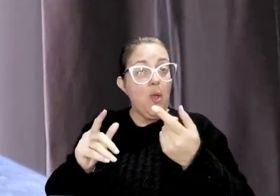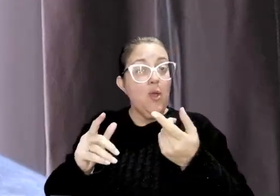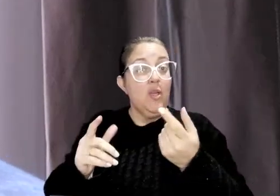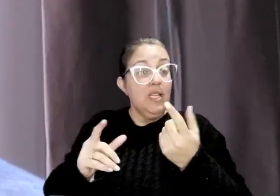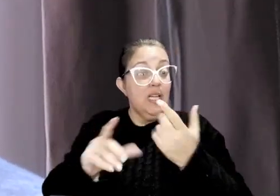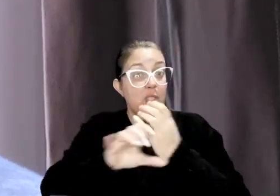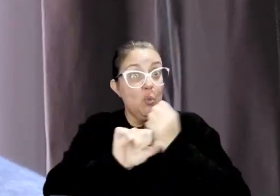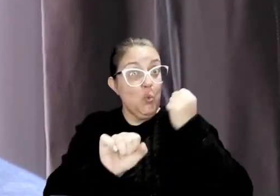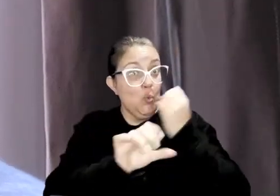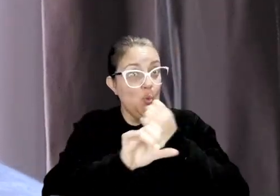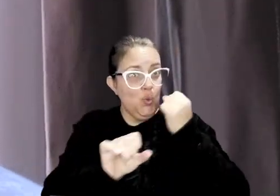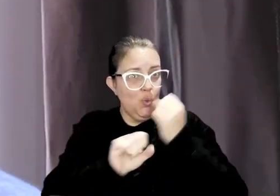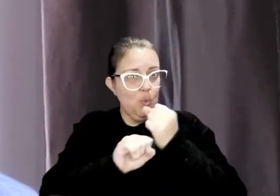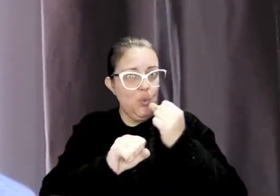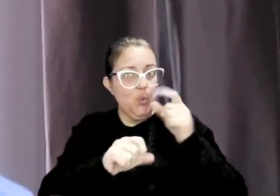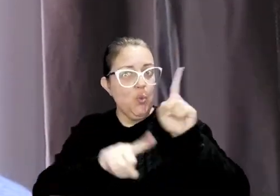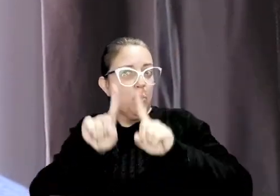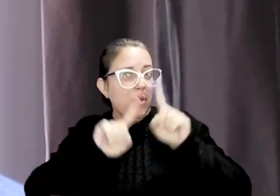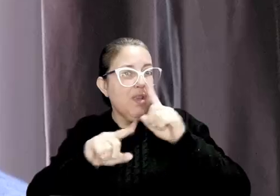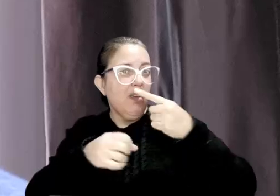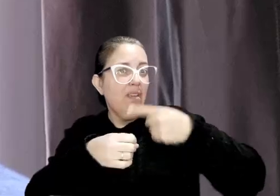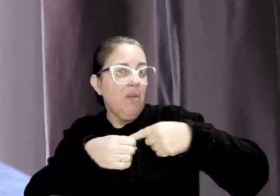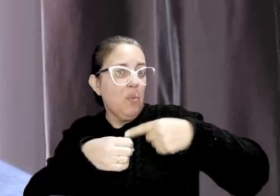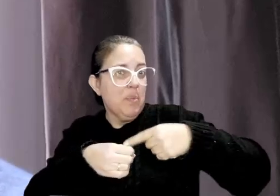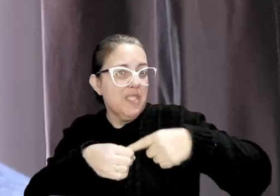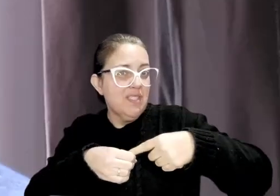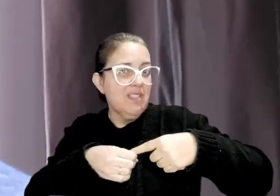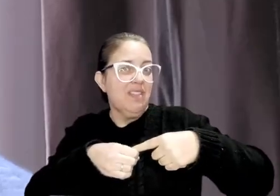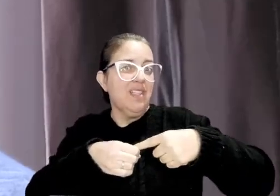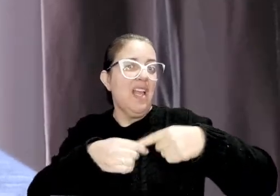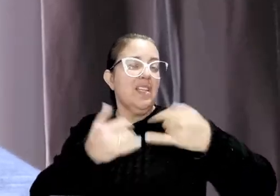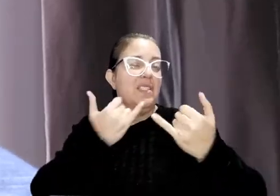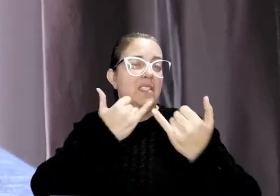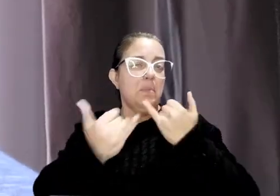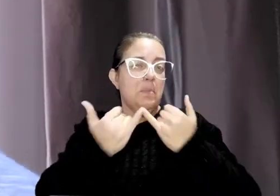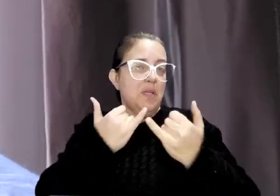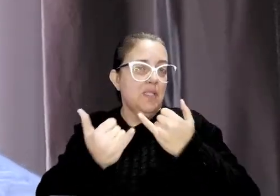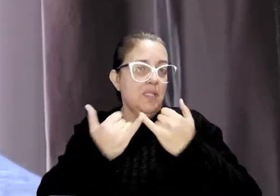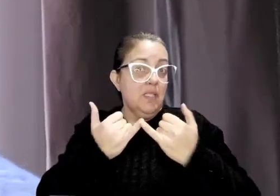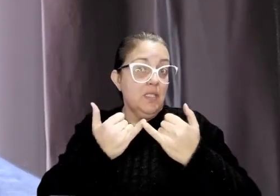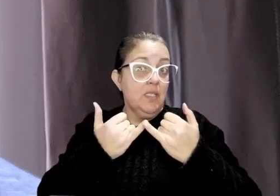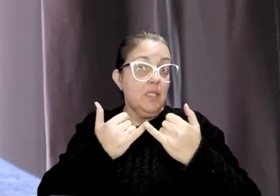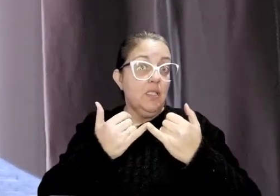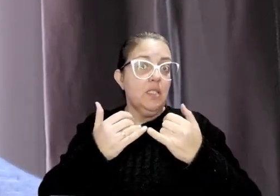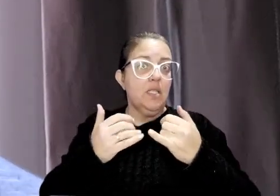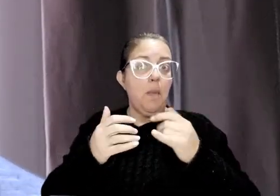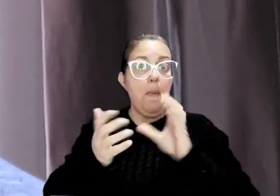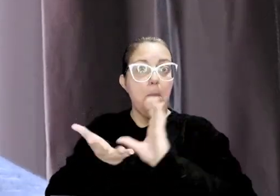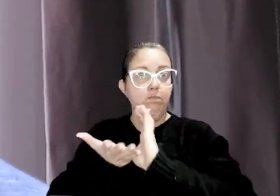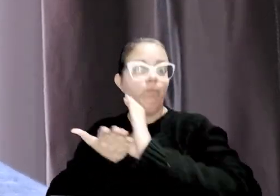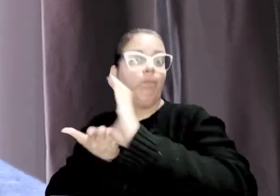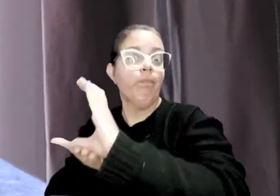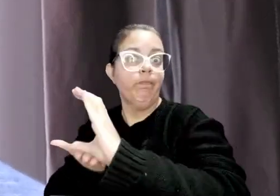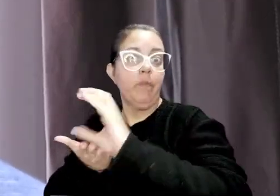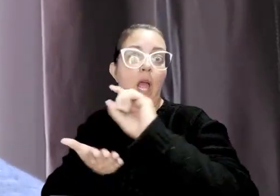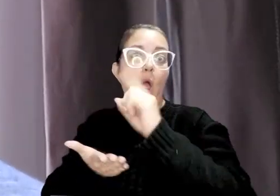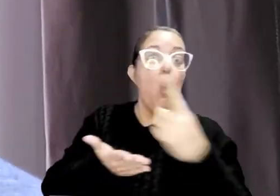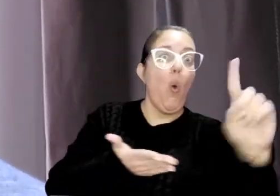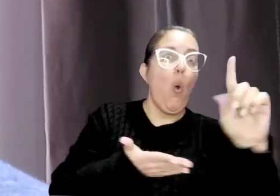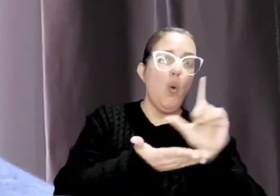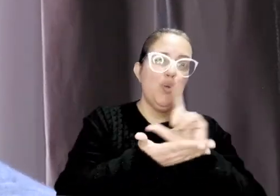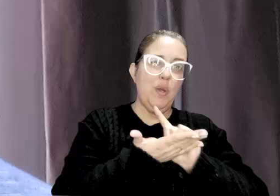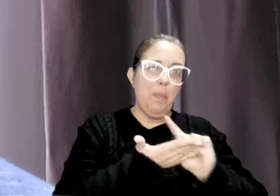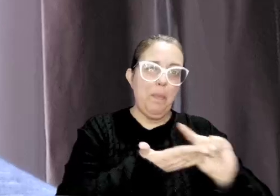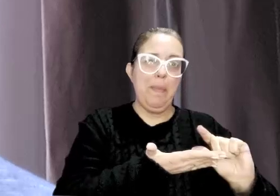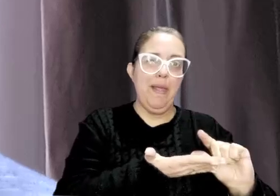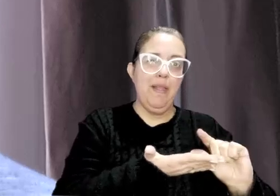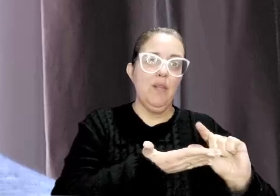volume eh bastante grande é isso começa a Gerar uma mudança no perfil econômico desses municípios